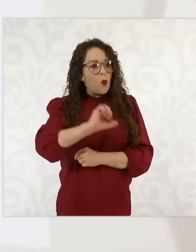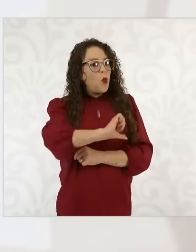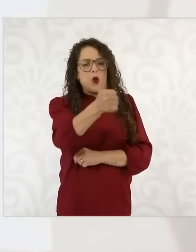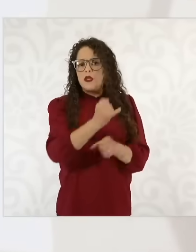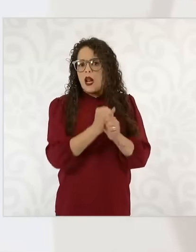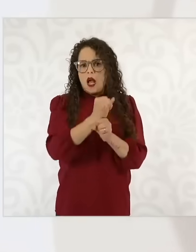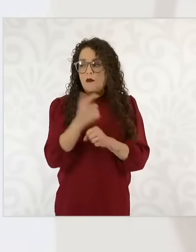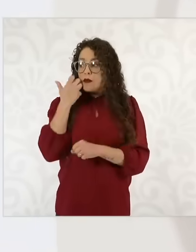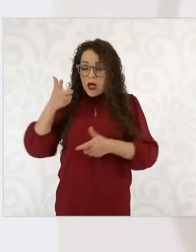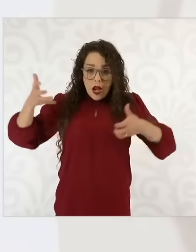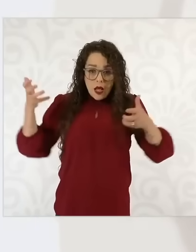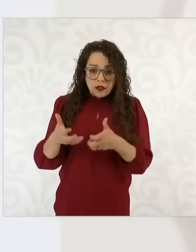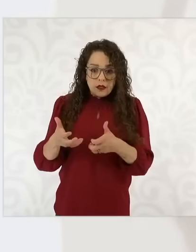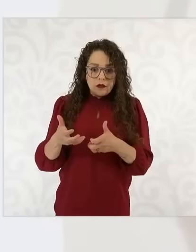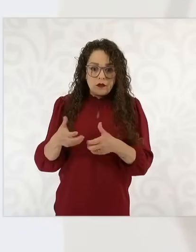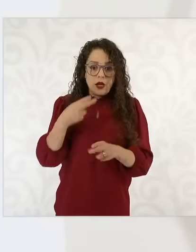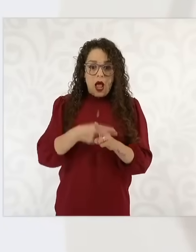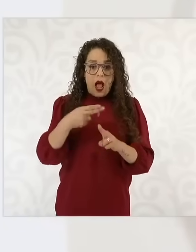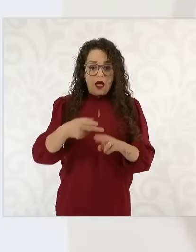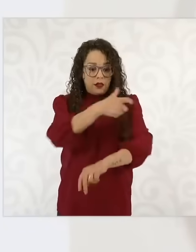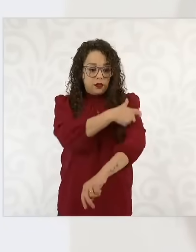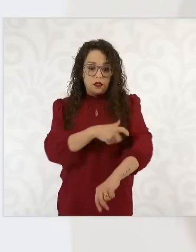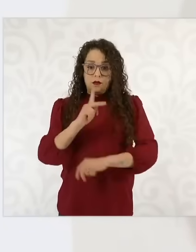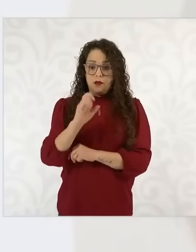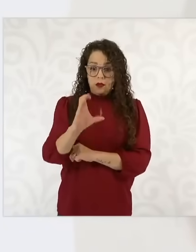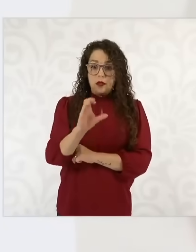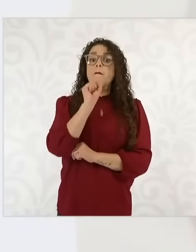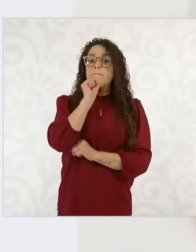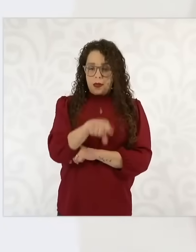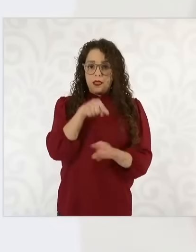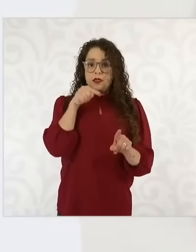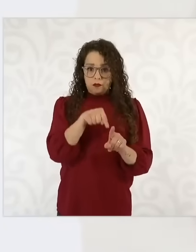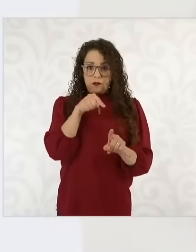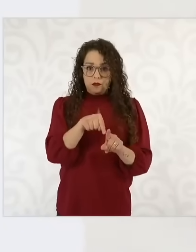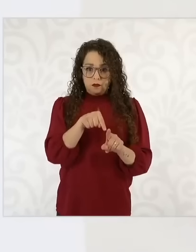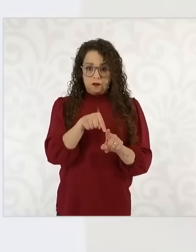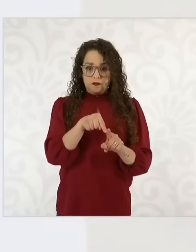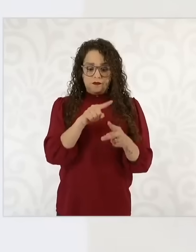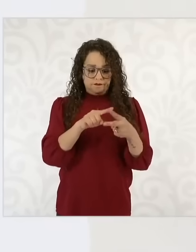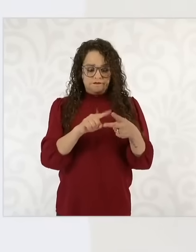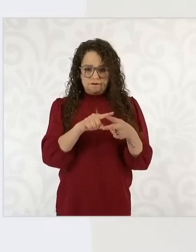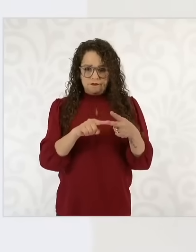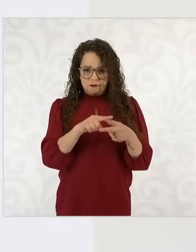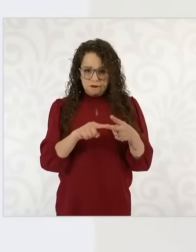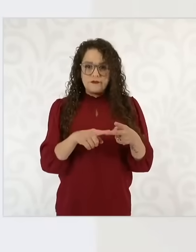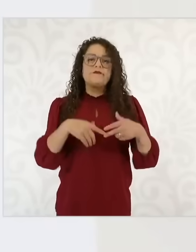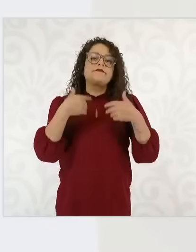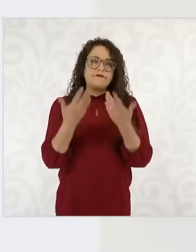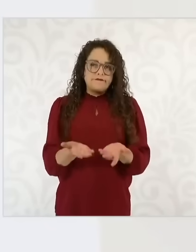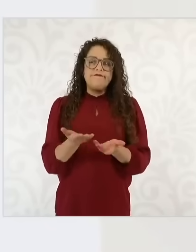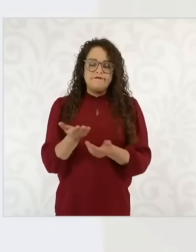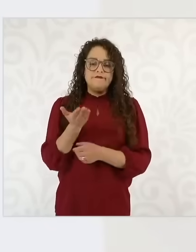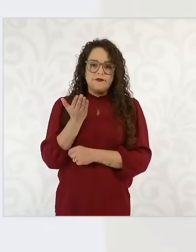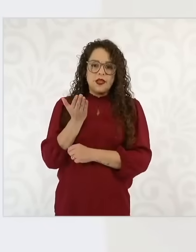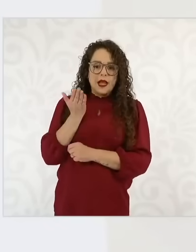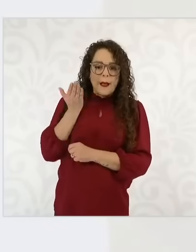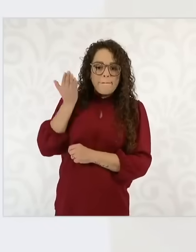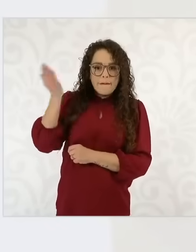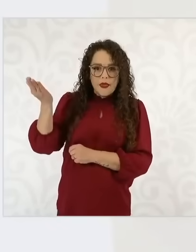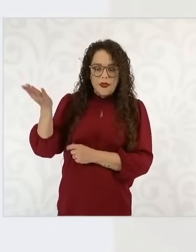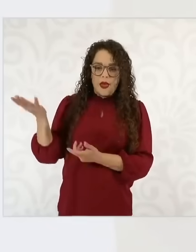eh incluso protección civil también eh se hace la solicitud dentro de los marcos de colaboración